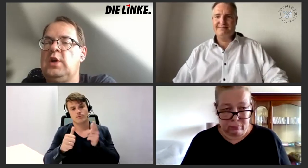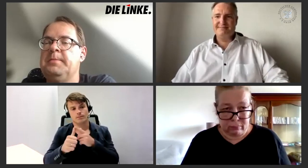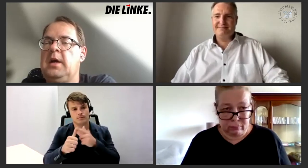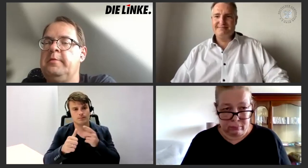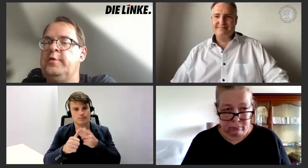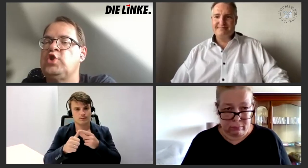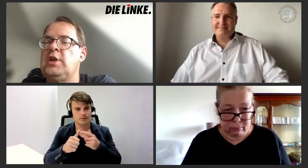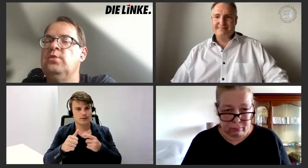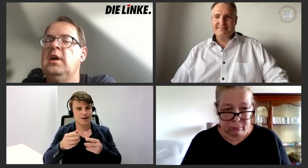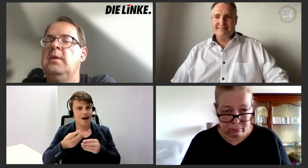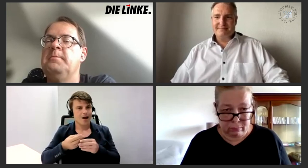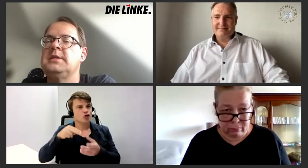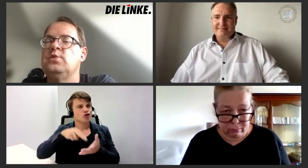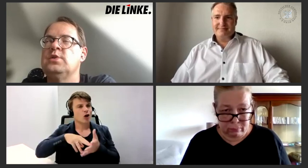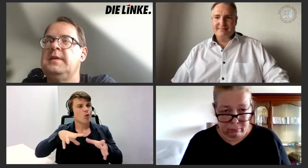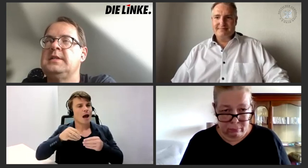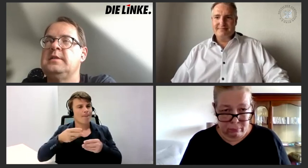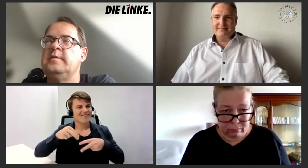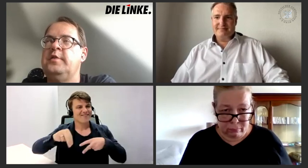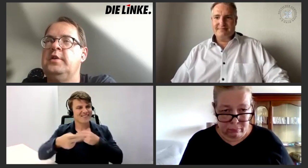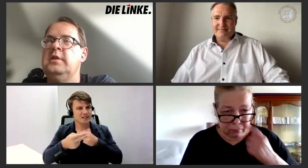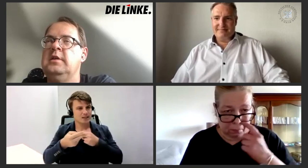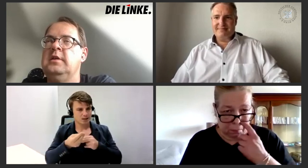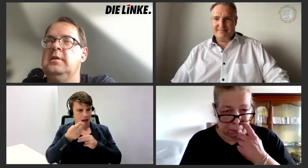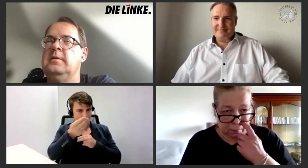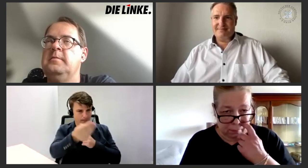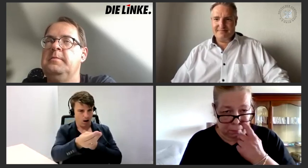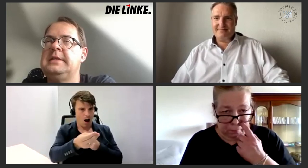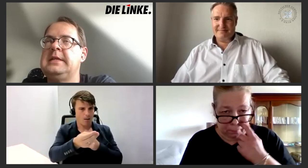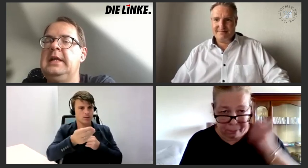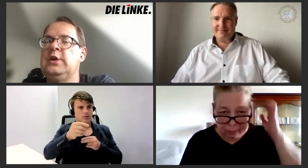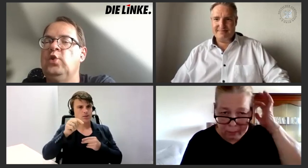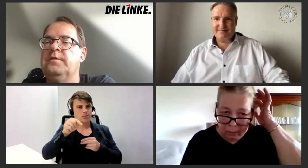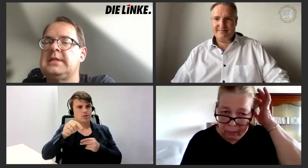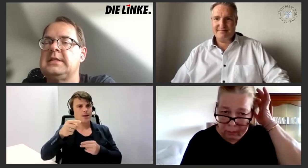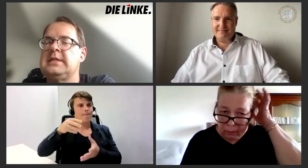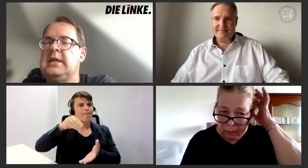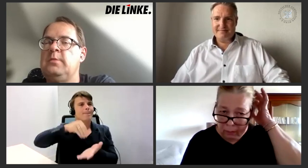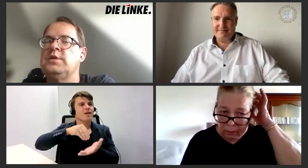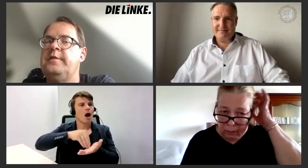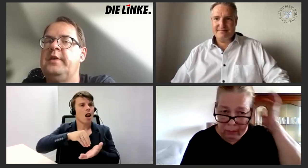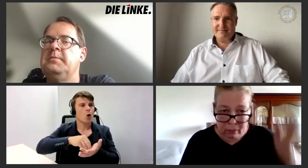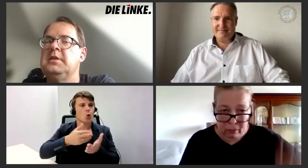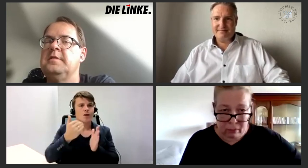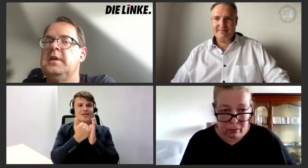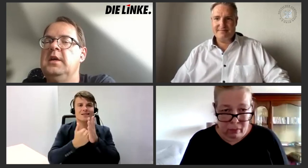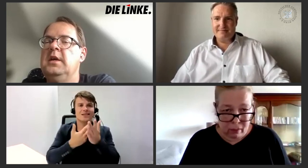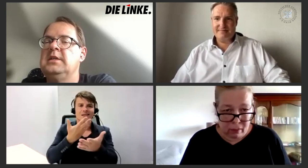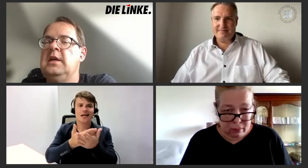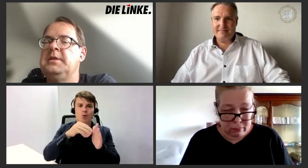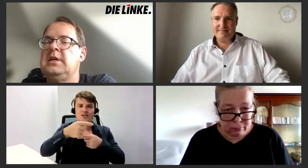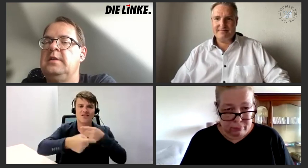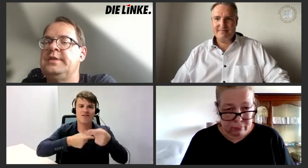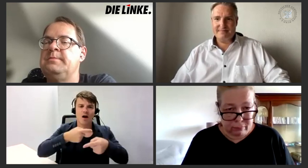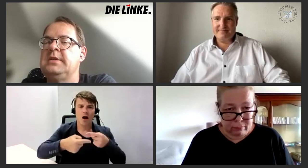die Frist zur Abgabe von Stellungnahmen bzw. von Beteiligung, was Gesetzgebungsverfahren betrifft.